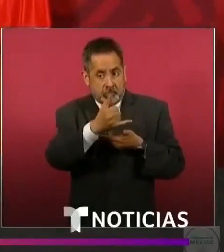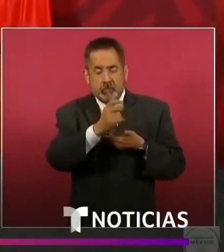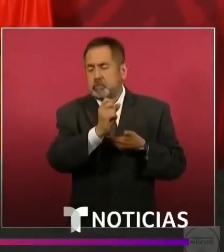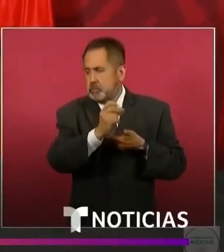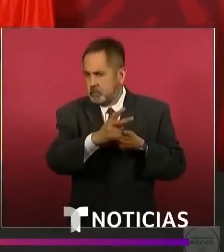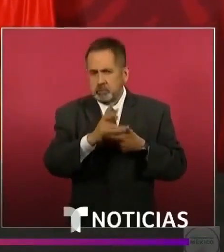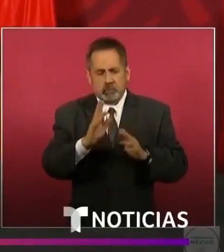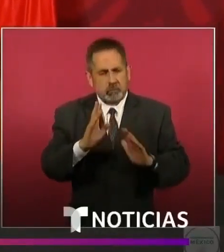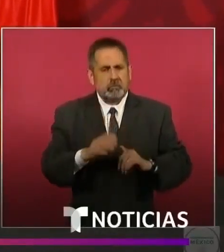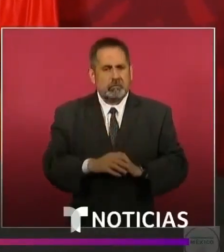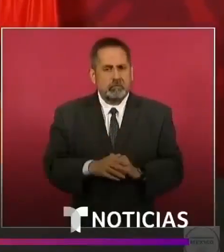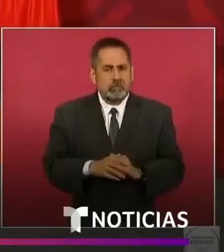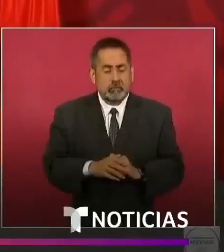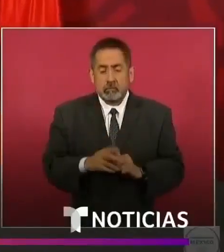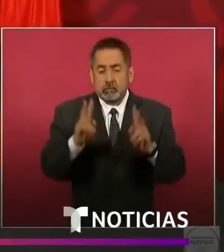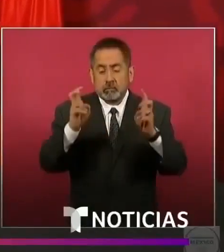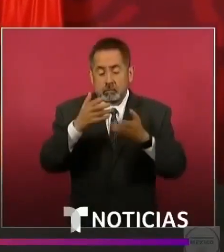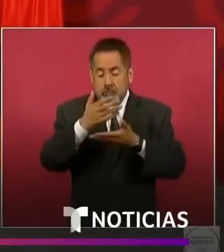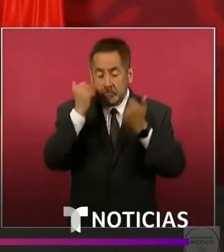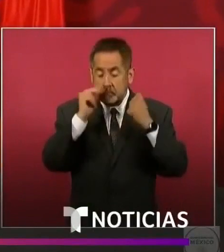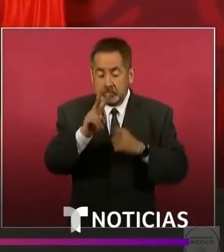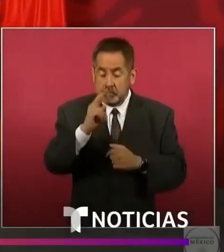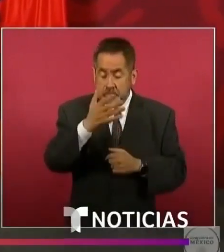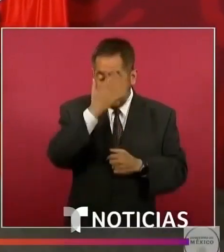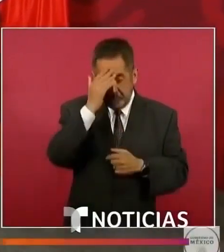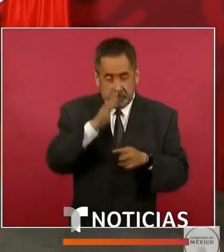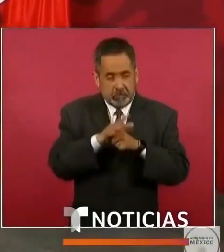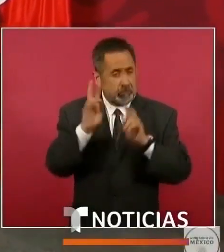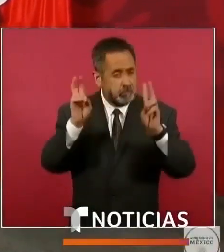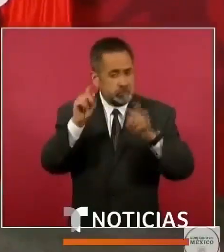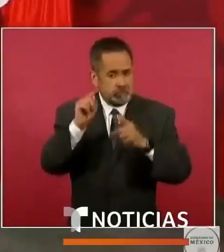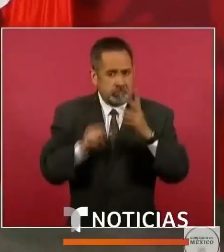CALIFORNIA, ANTES EL PRESIDENTE DE MéXICO NO OFRECIó MáS DETALLES